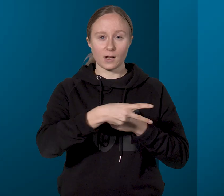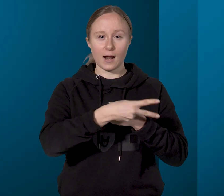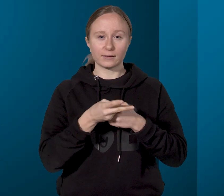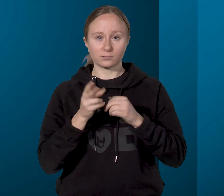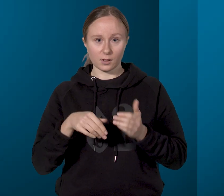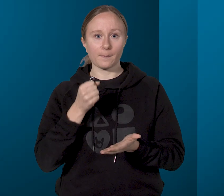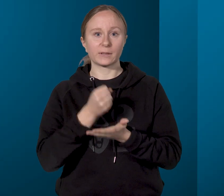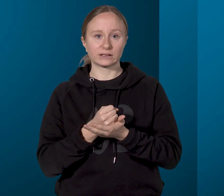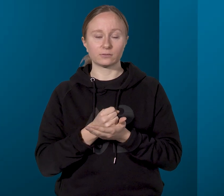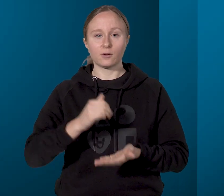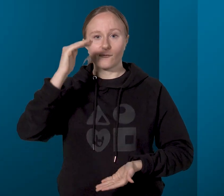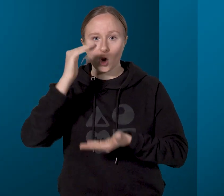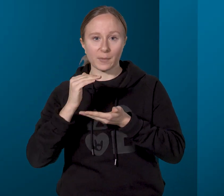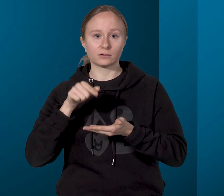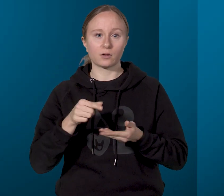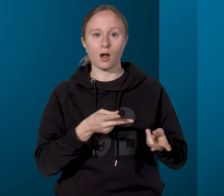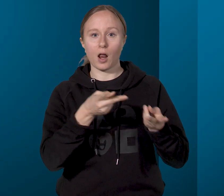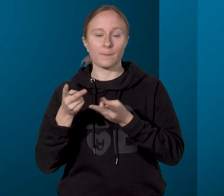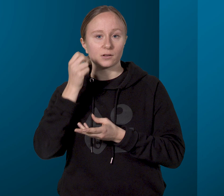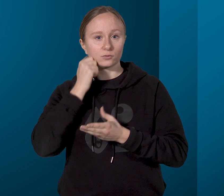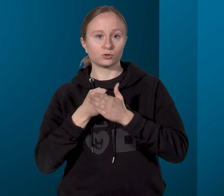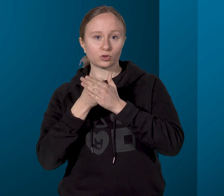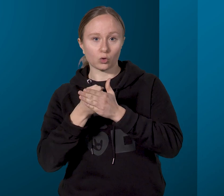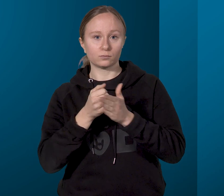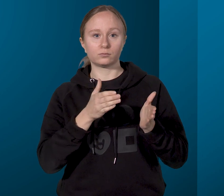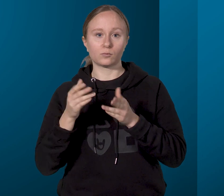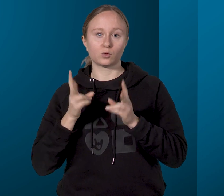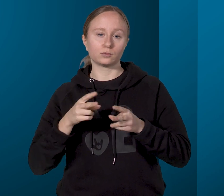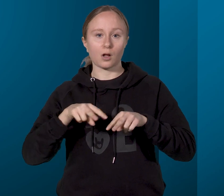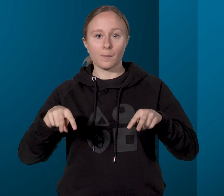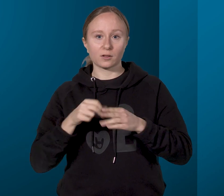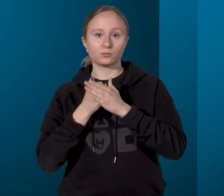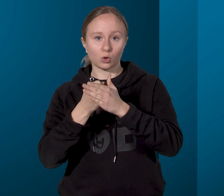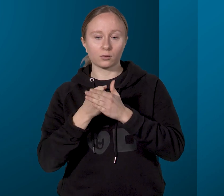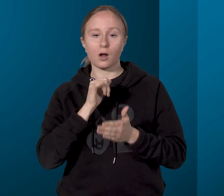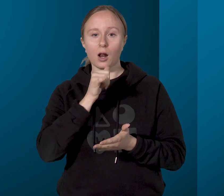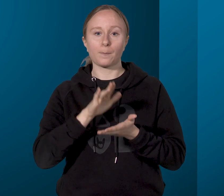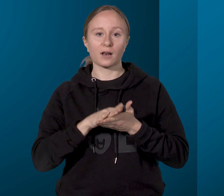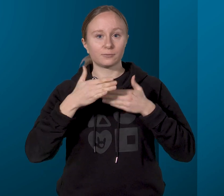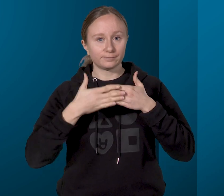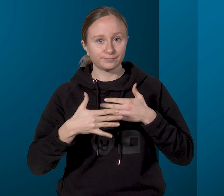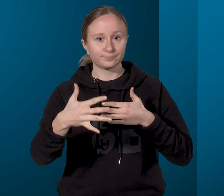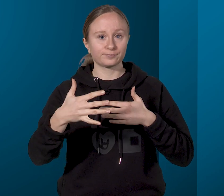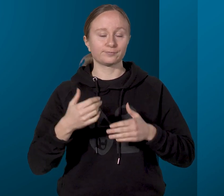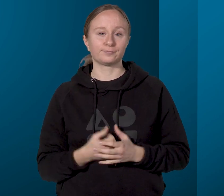Riksdagen har beslutat att minska det allmänna bostadsbidraget - och arbetslöshetsförmåner från och med april i år.